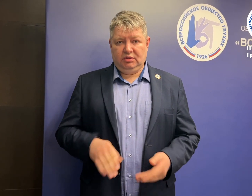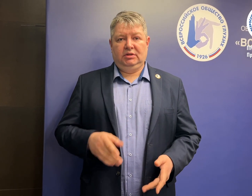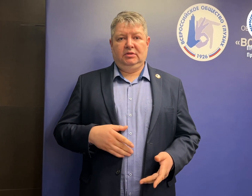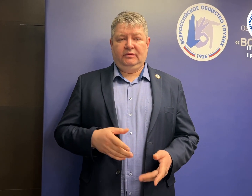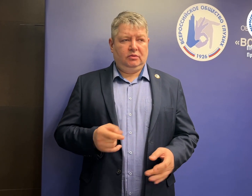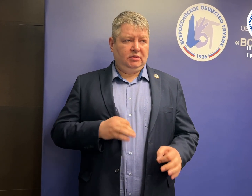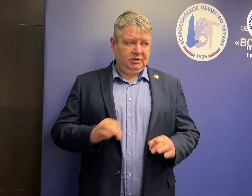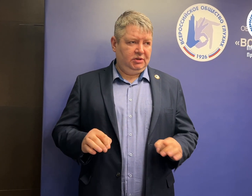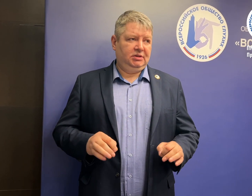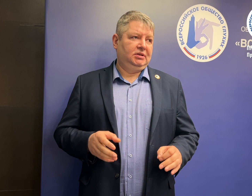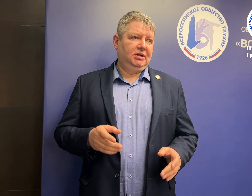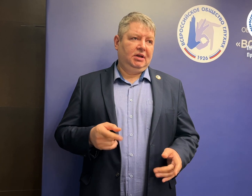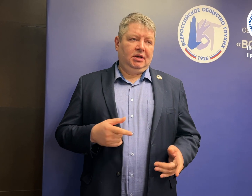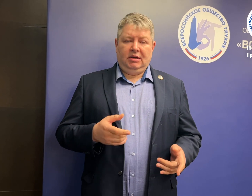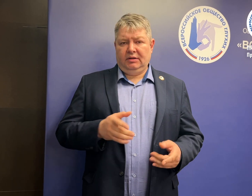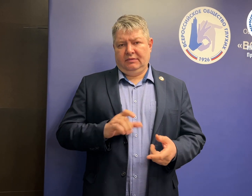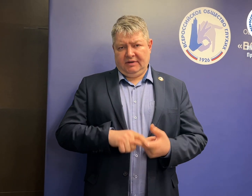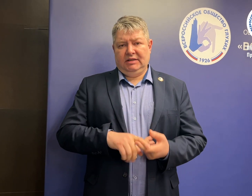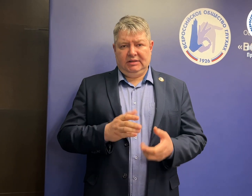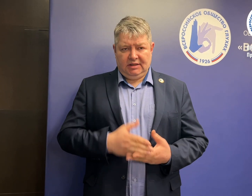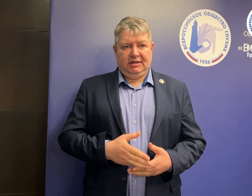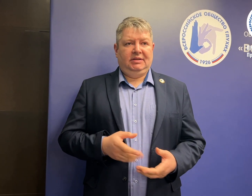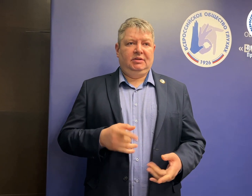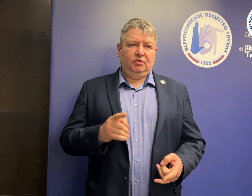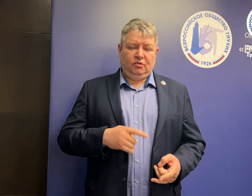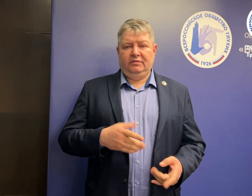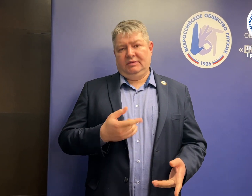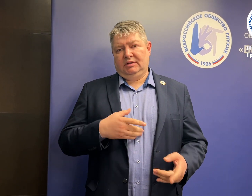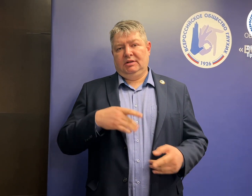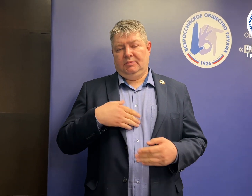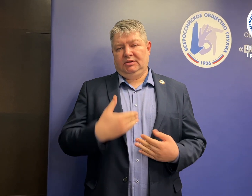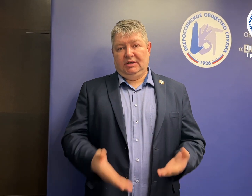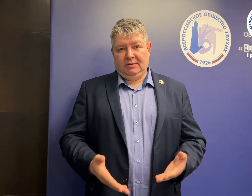всё отлично, связь есть, если что-то необходимо, мы к ним обращаемся.